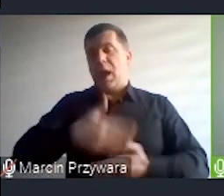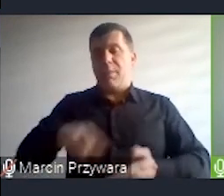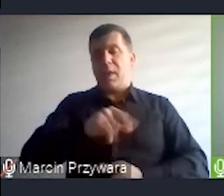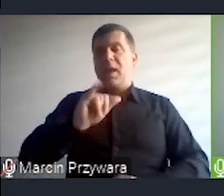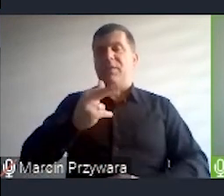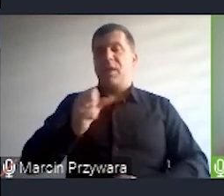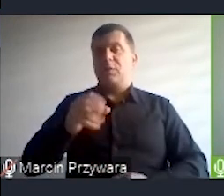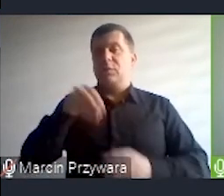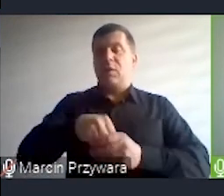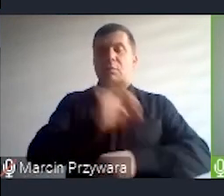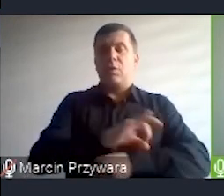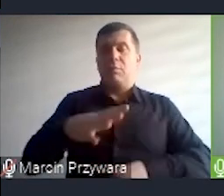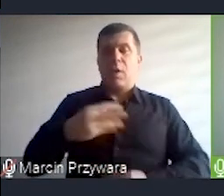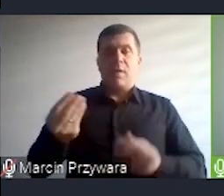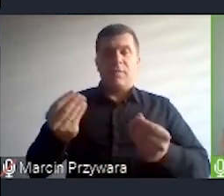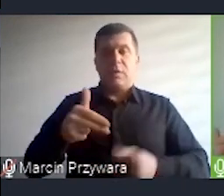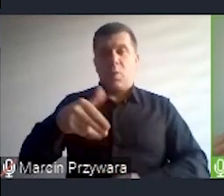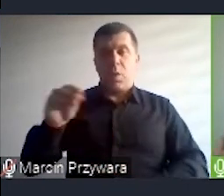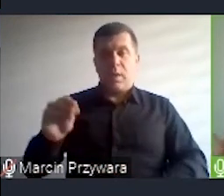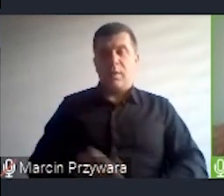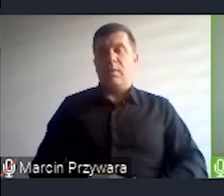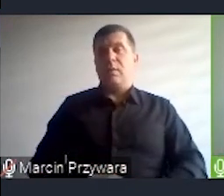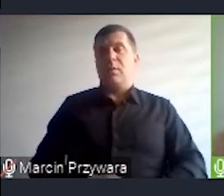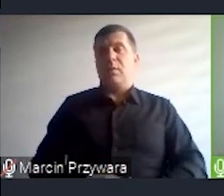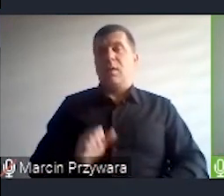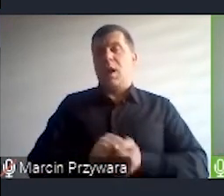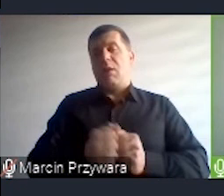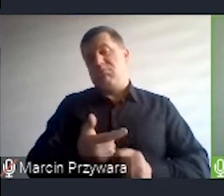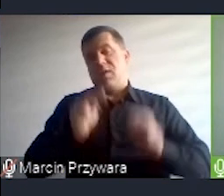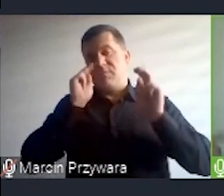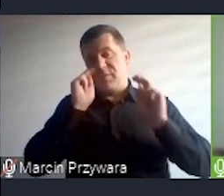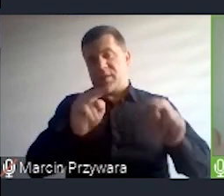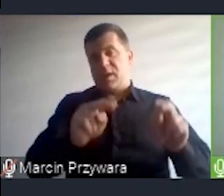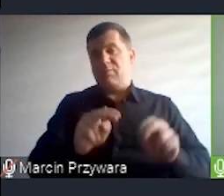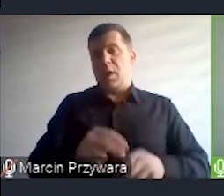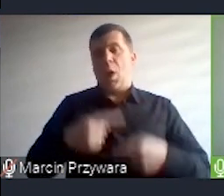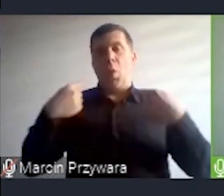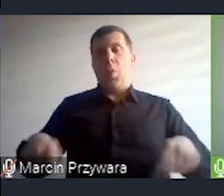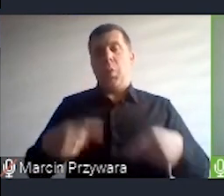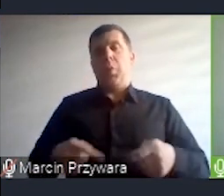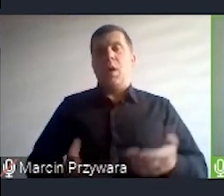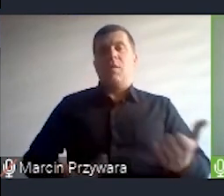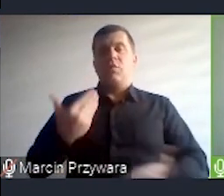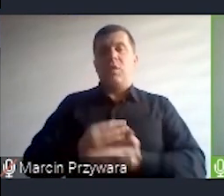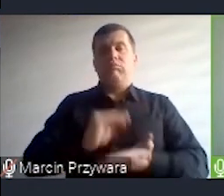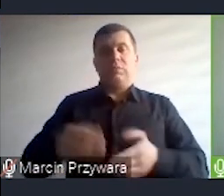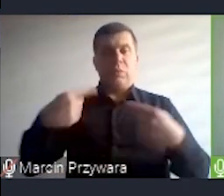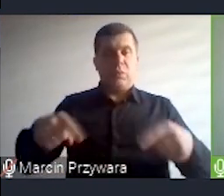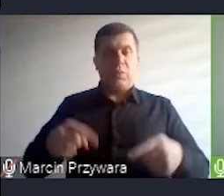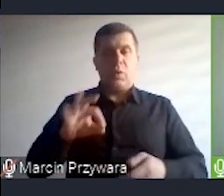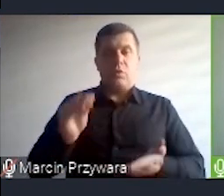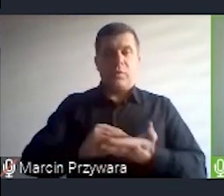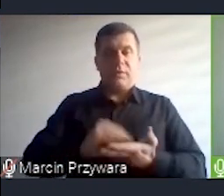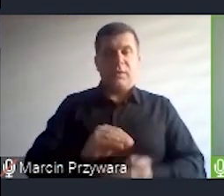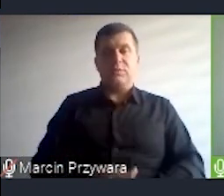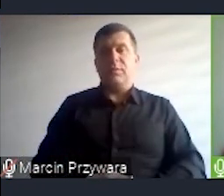który w projekcie był finansowany czy zaczęli go wynajmować, dzierżawić a nie było to przewidziane we wniosku o dofinansowanie,